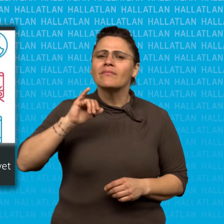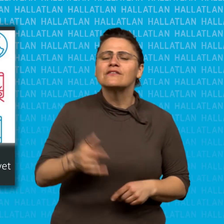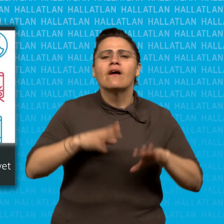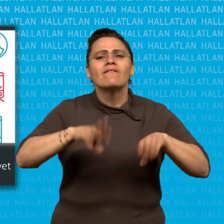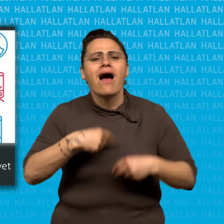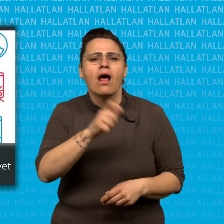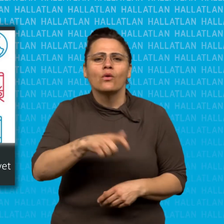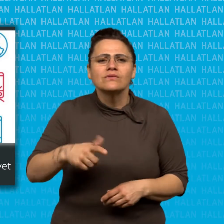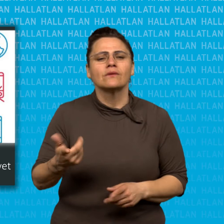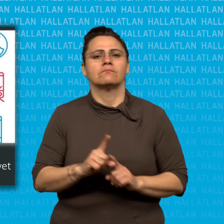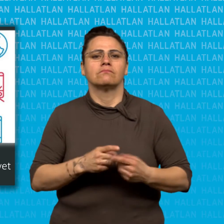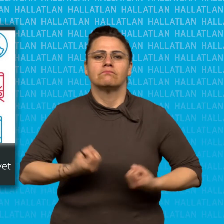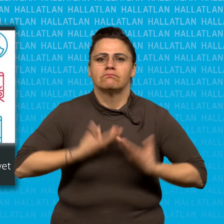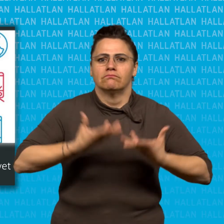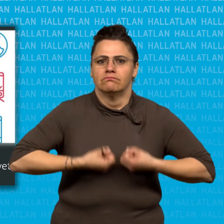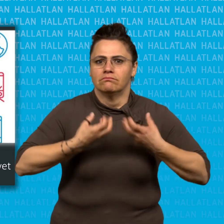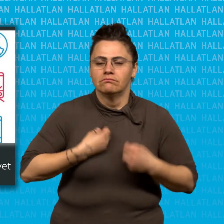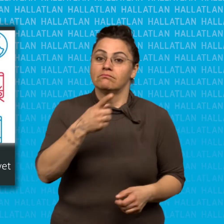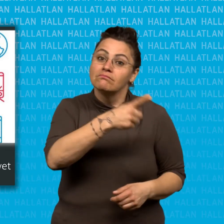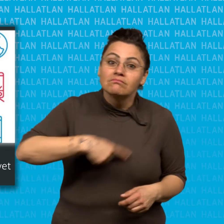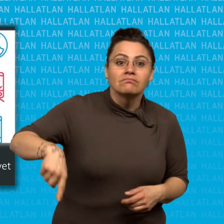ösztönözni kívánja a vállalkozásokat,